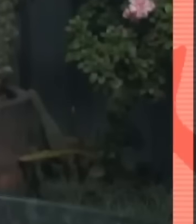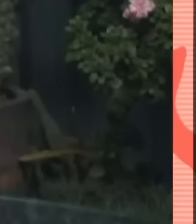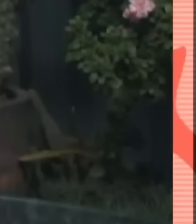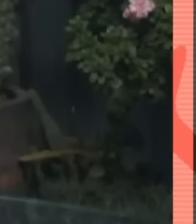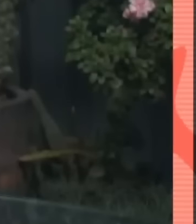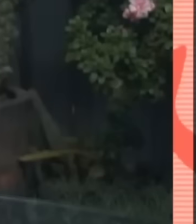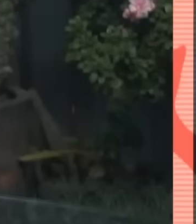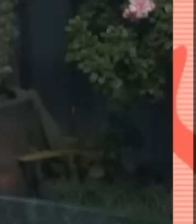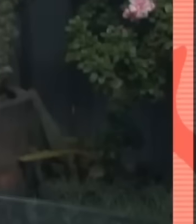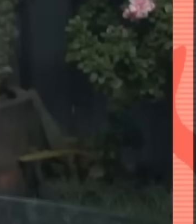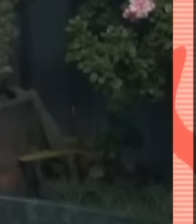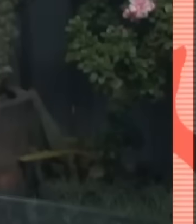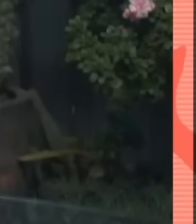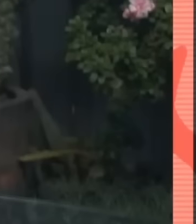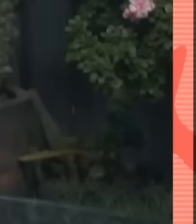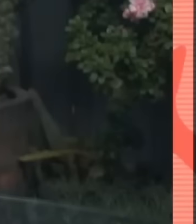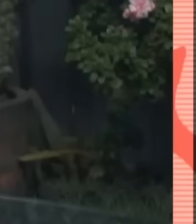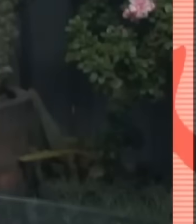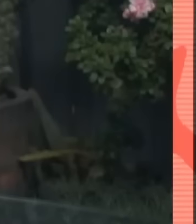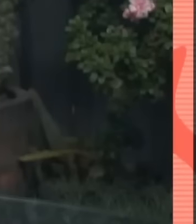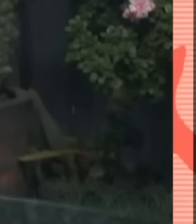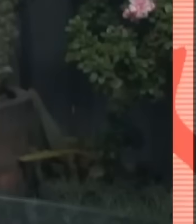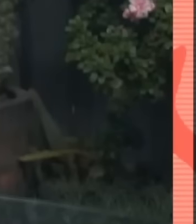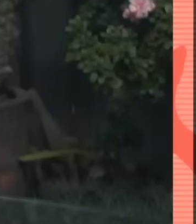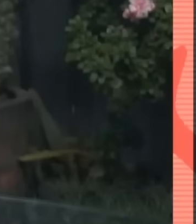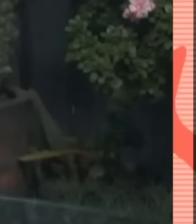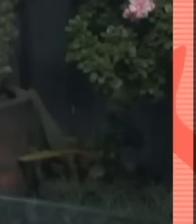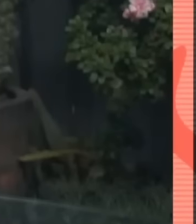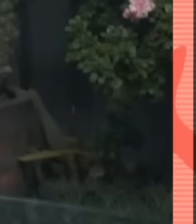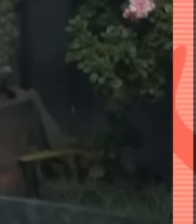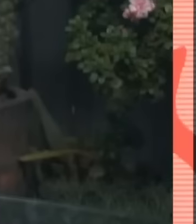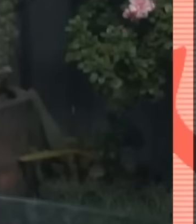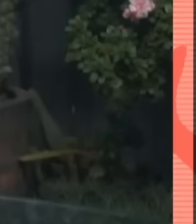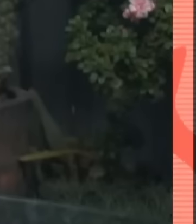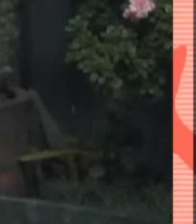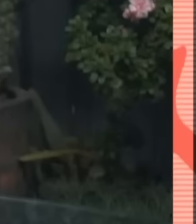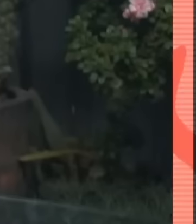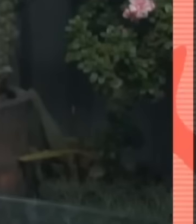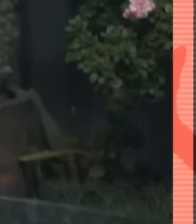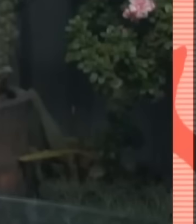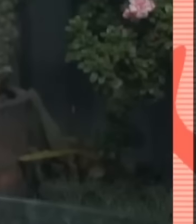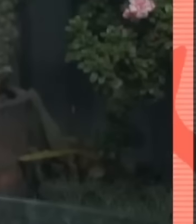A Carlos Manso lo asesinaron los de Morena por una razón, porque lo dejaron solo, porque lo